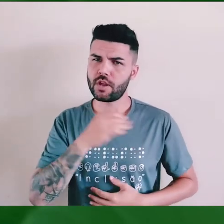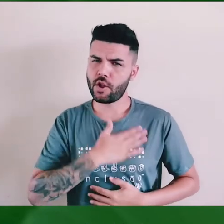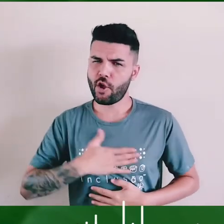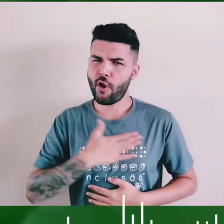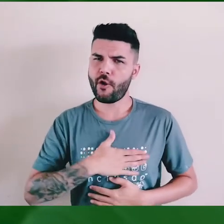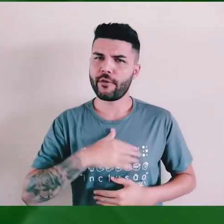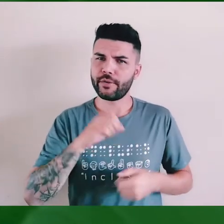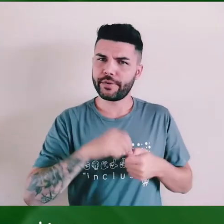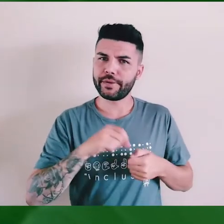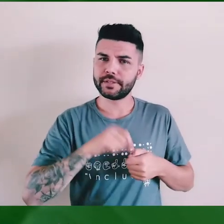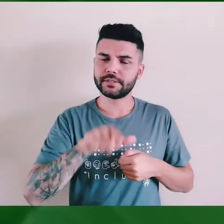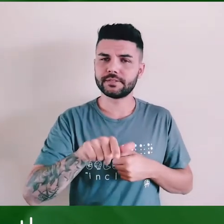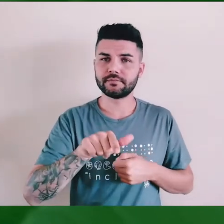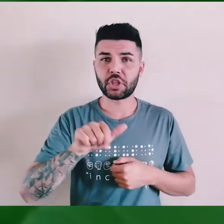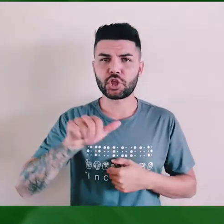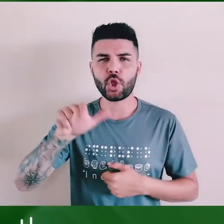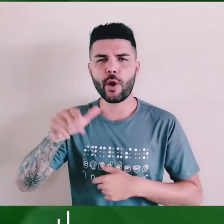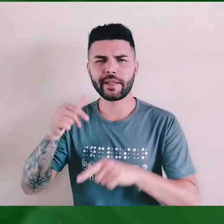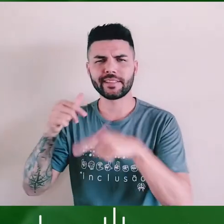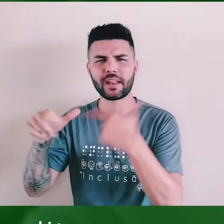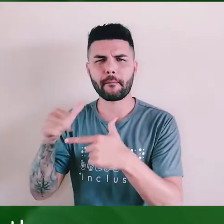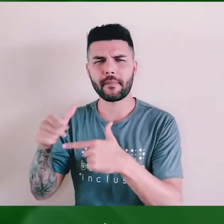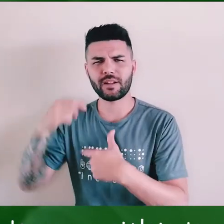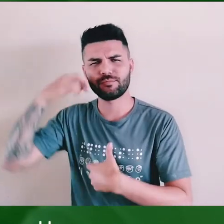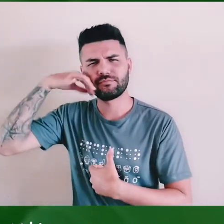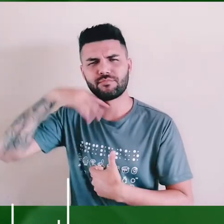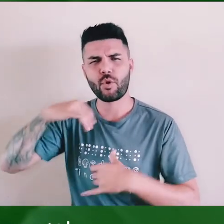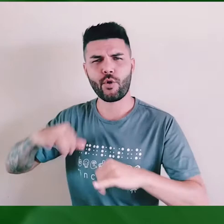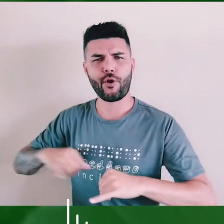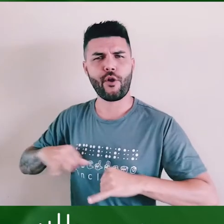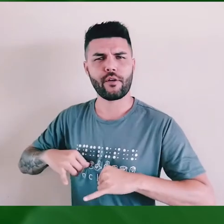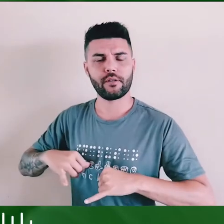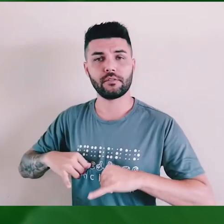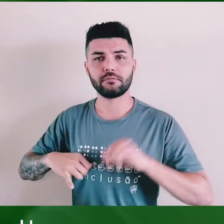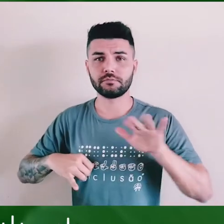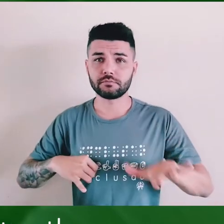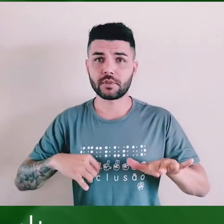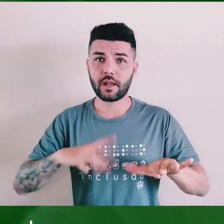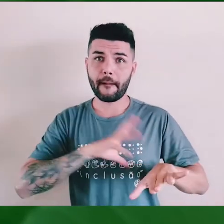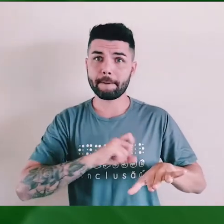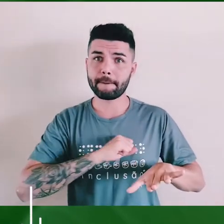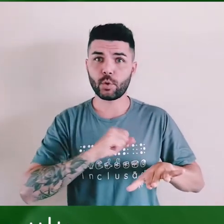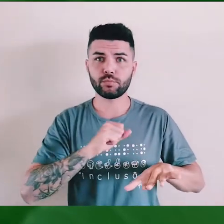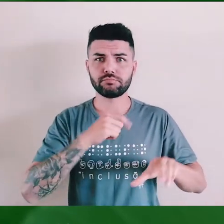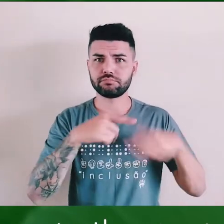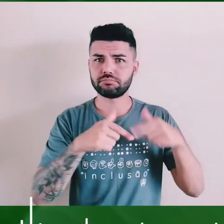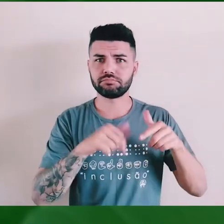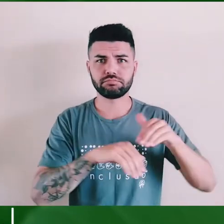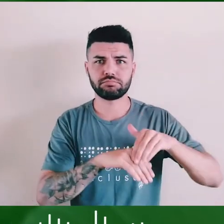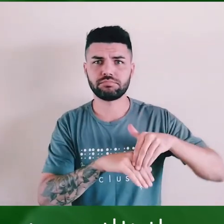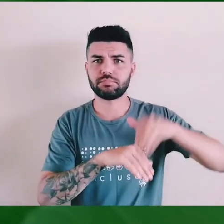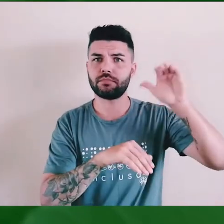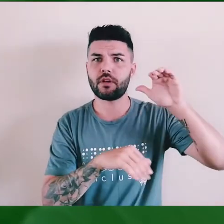que trabalhar! E é algo muito difícil porque é muito difícil a pessoa ter essa possibilidade.